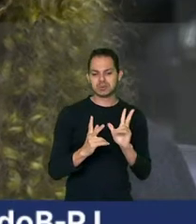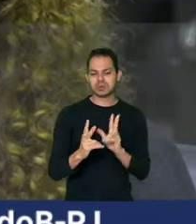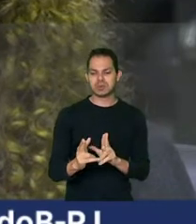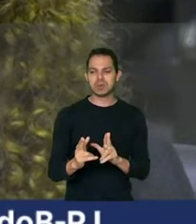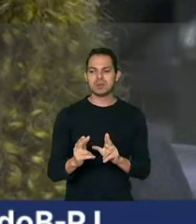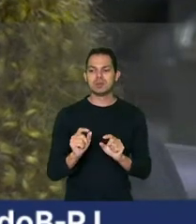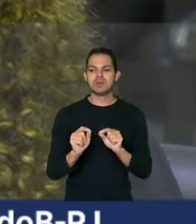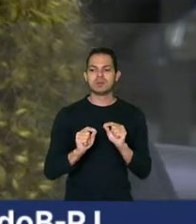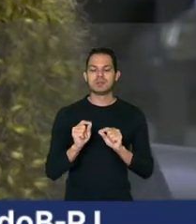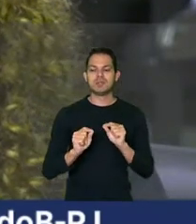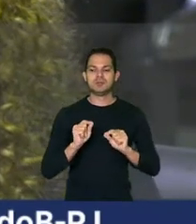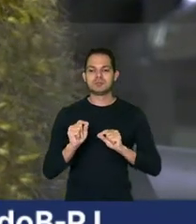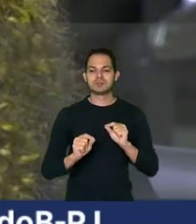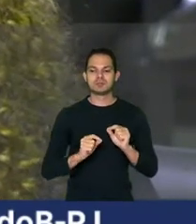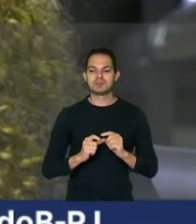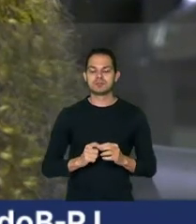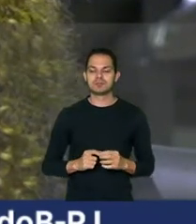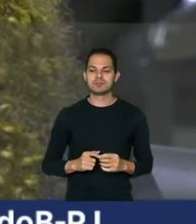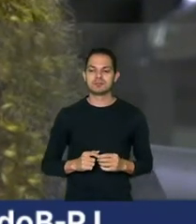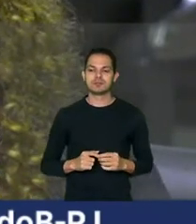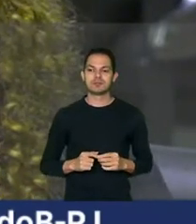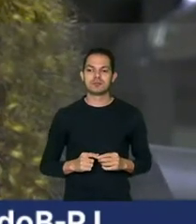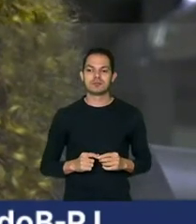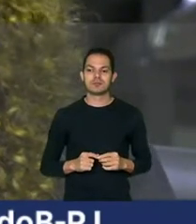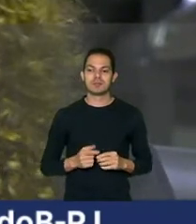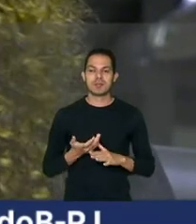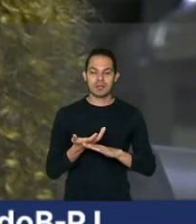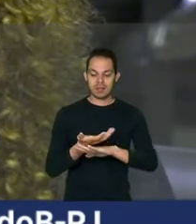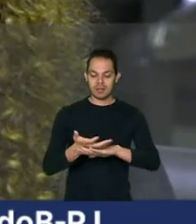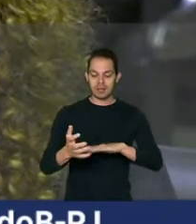QUE FOI AQUI CONDUZIDA PELOS PARTIDOS, NA LINHA DE BUSCAR O RESPEITO É PRESERVAÇÃO